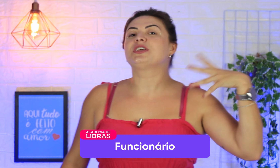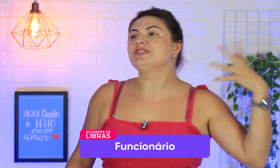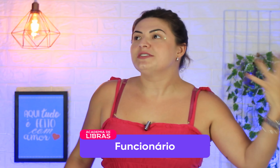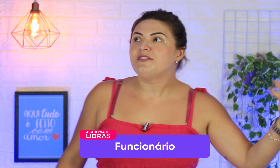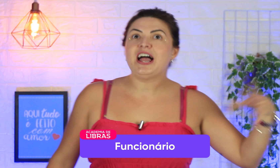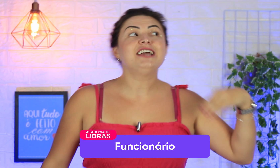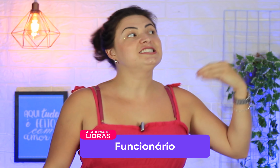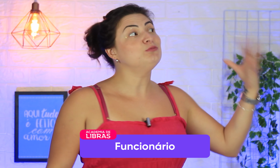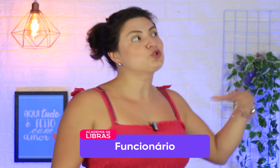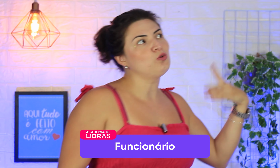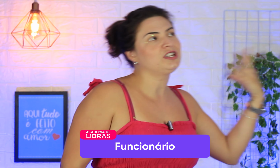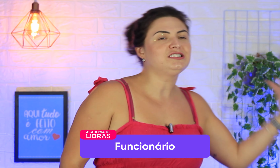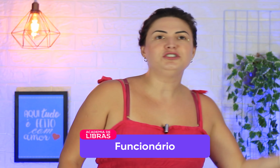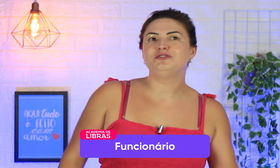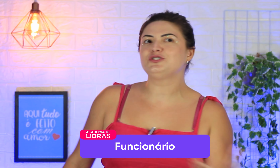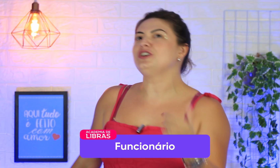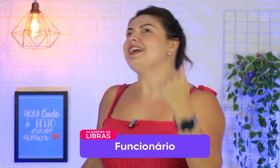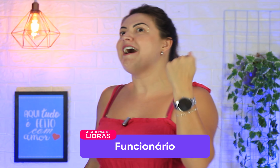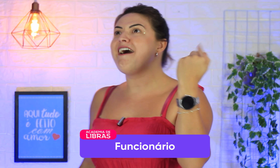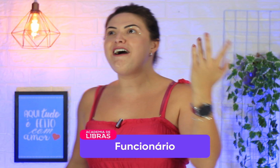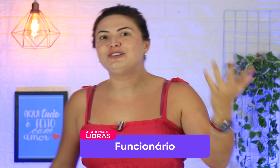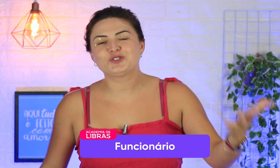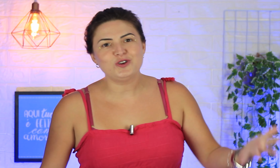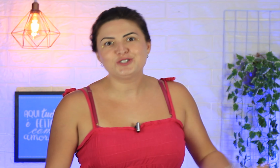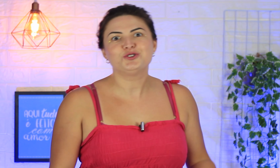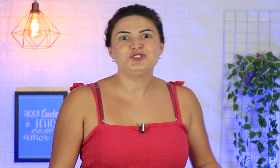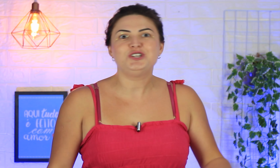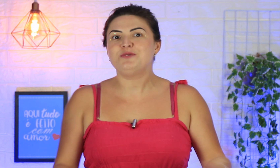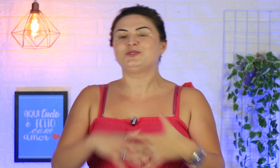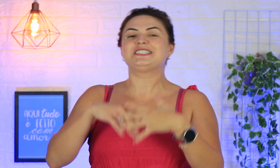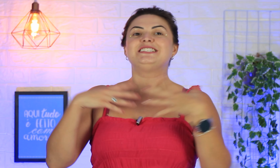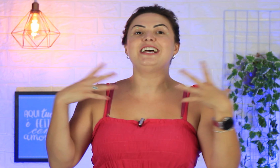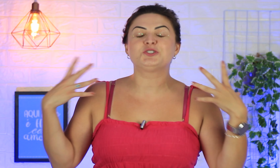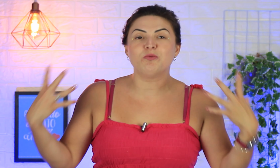porque você vai falar ah estamos contratando funcionários coisas do tipo se quiser se